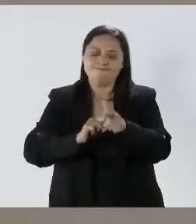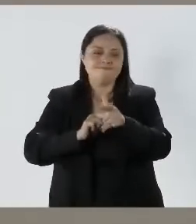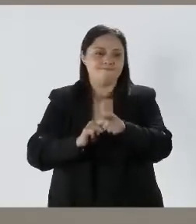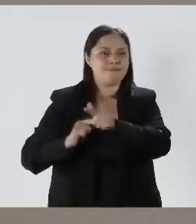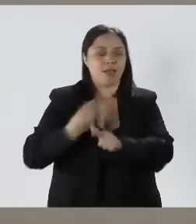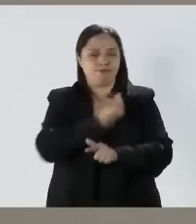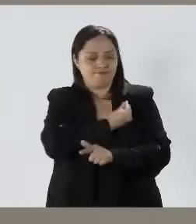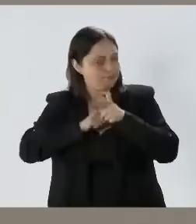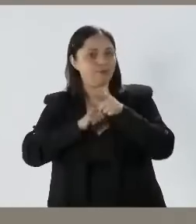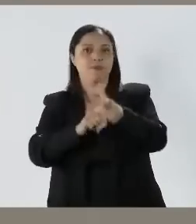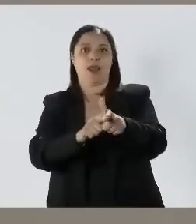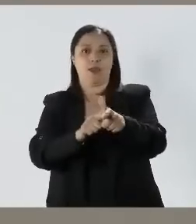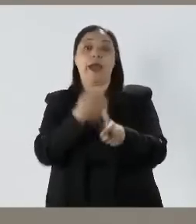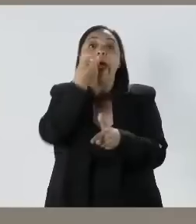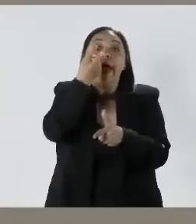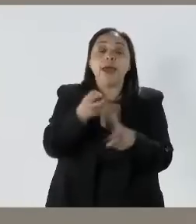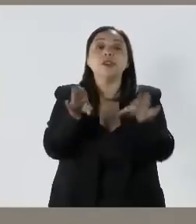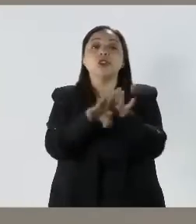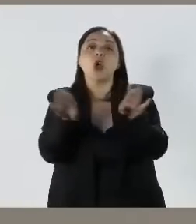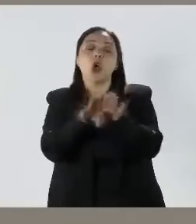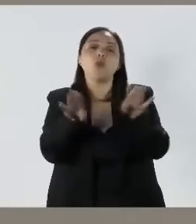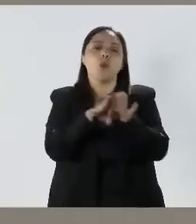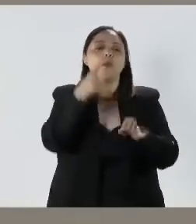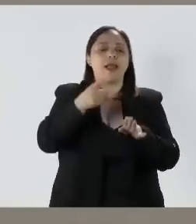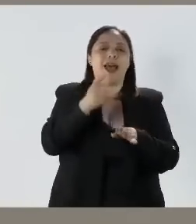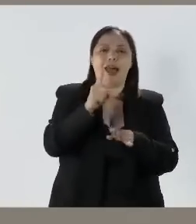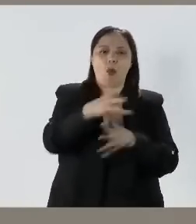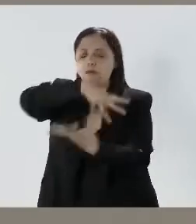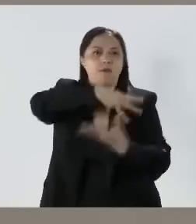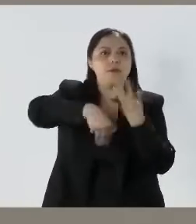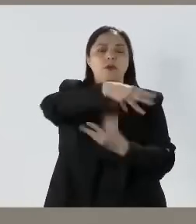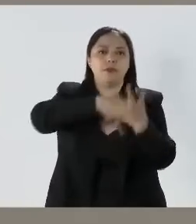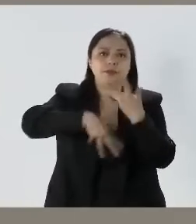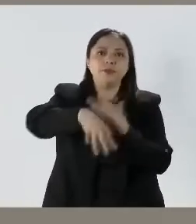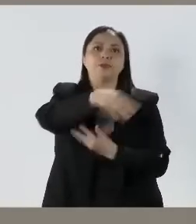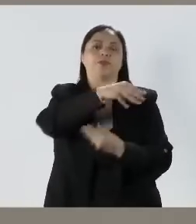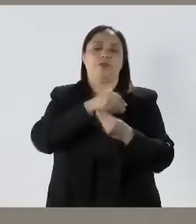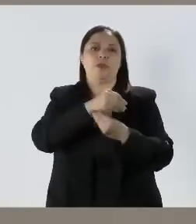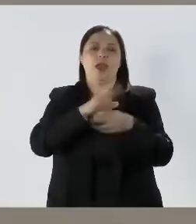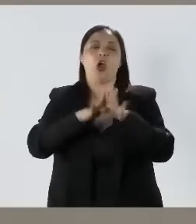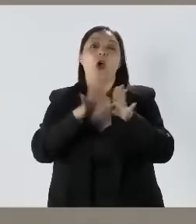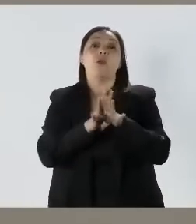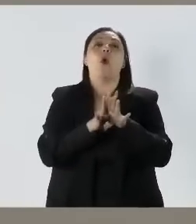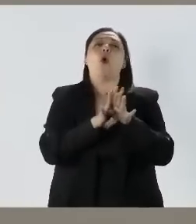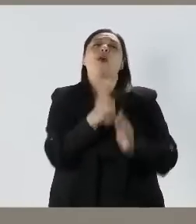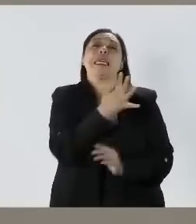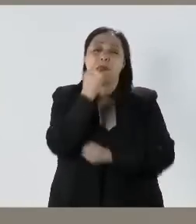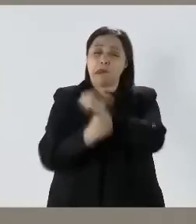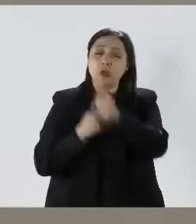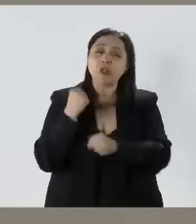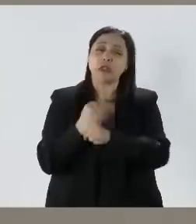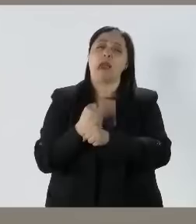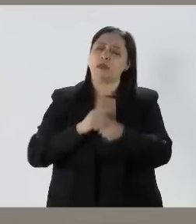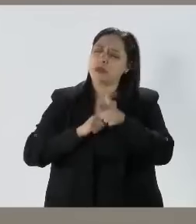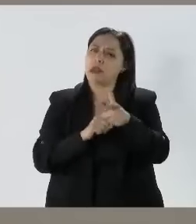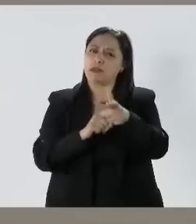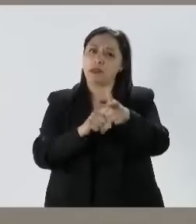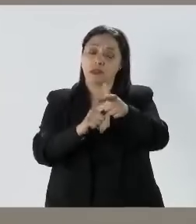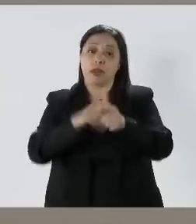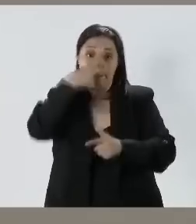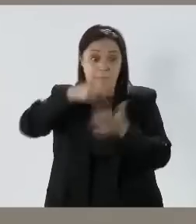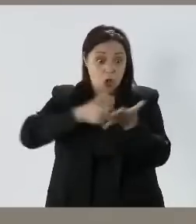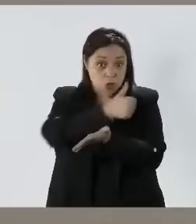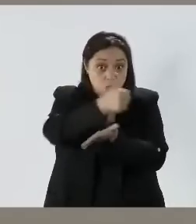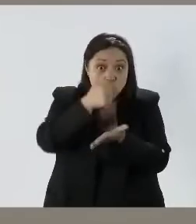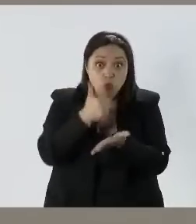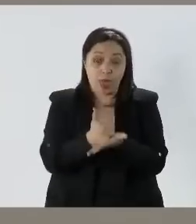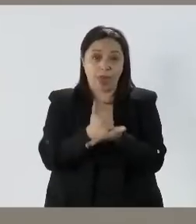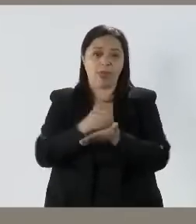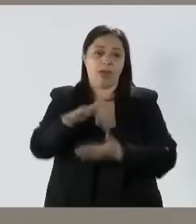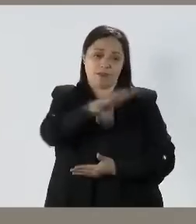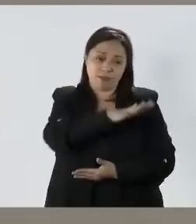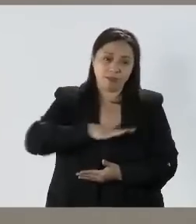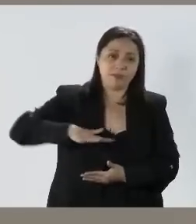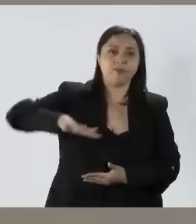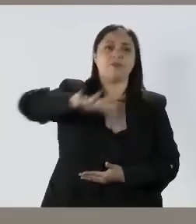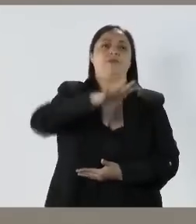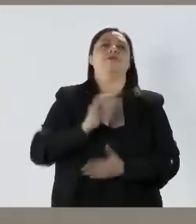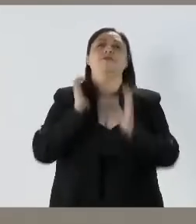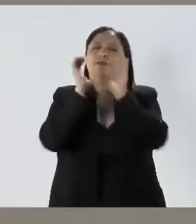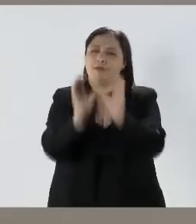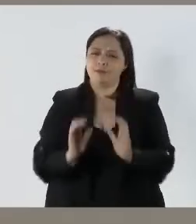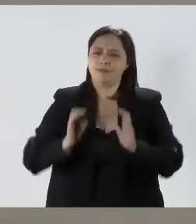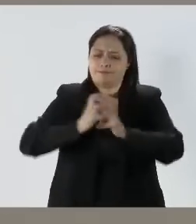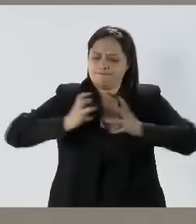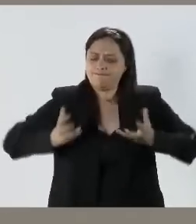tema de manejo que más de c siglos que vamos a recuperar la ciudad la custre a y a sar los lagos